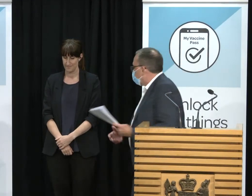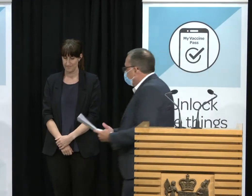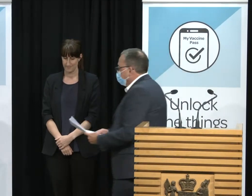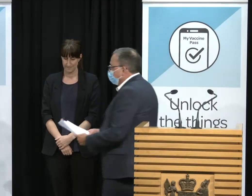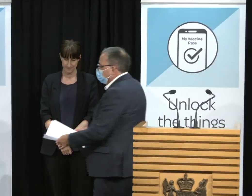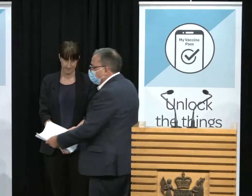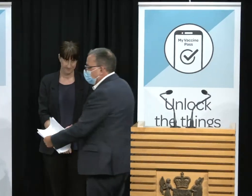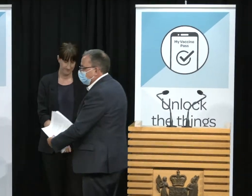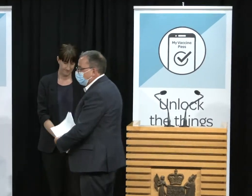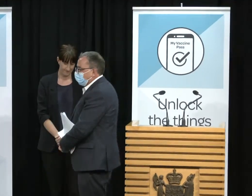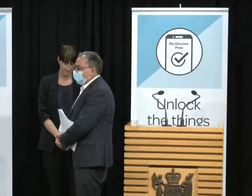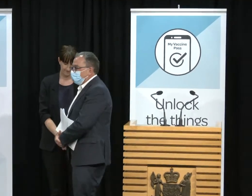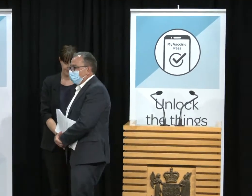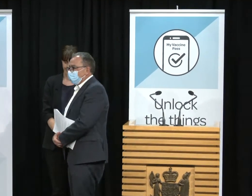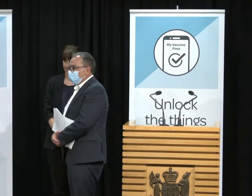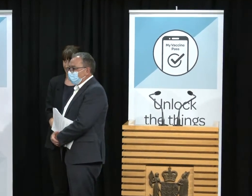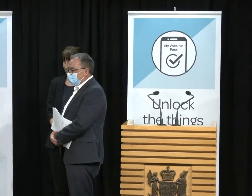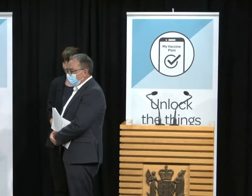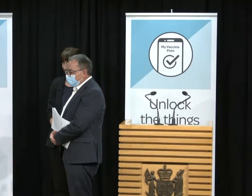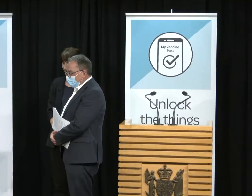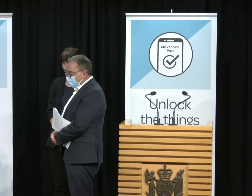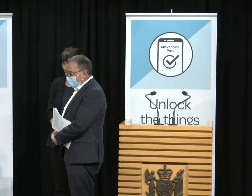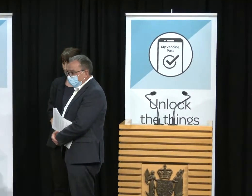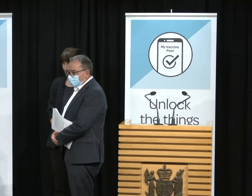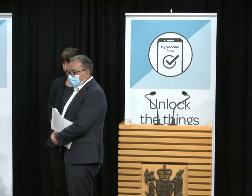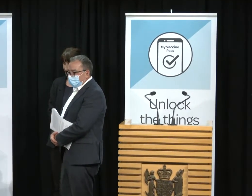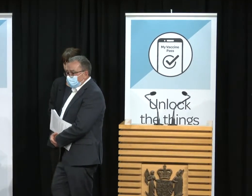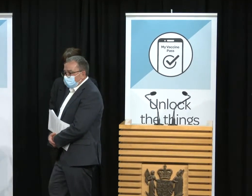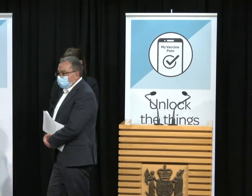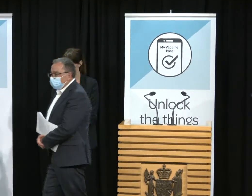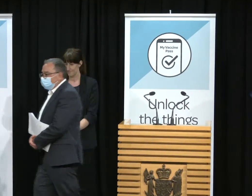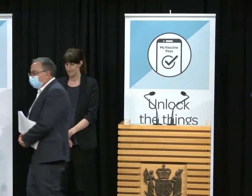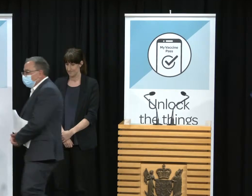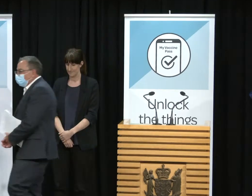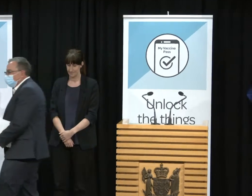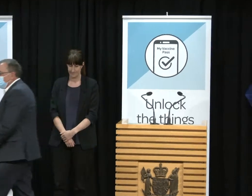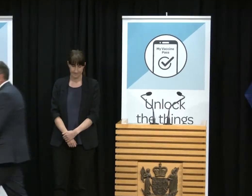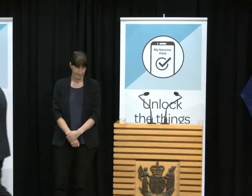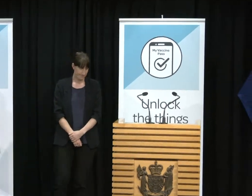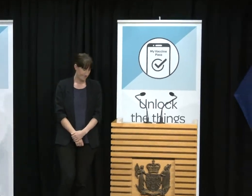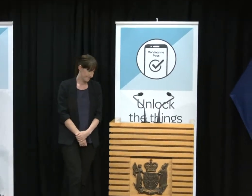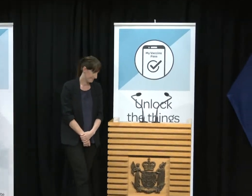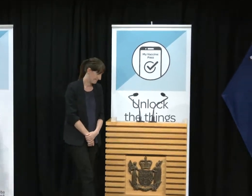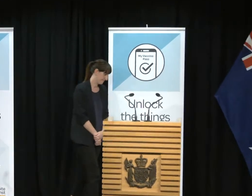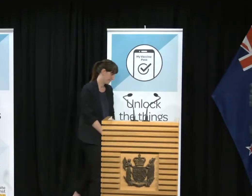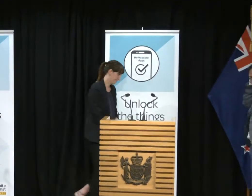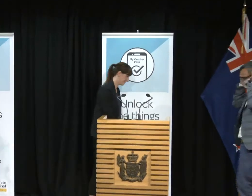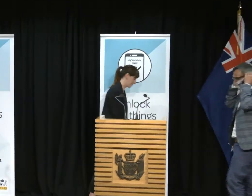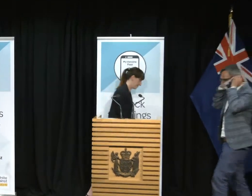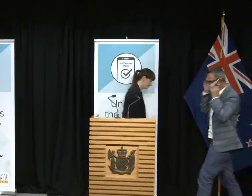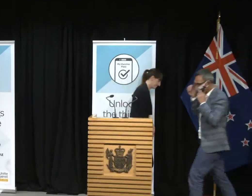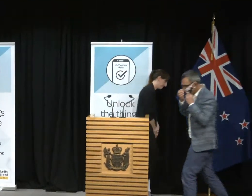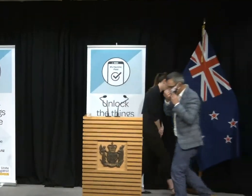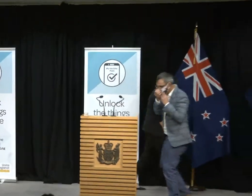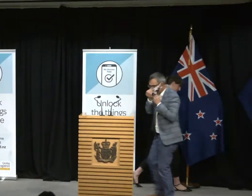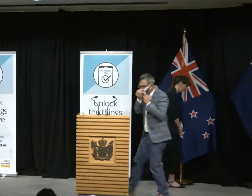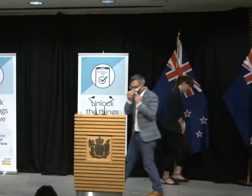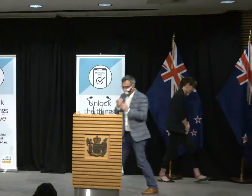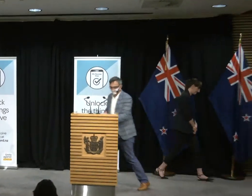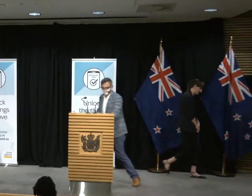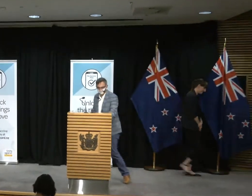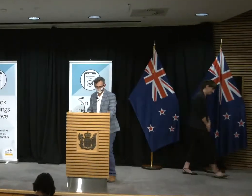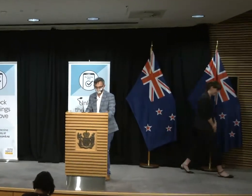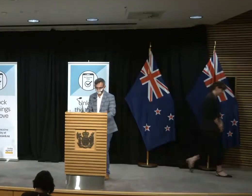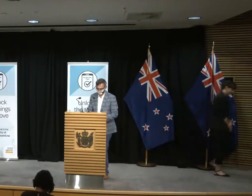katoa. -- Maori.